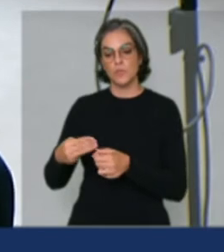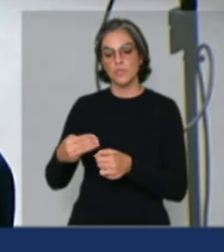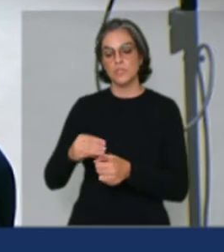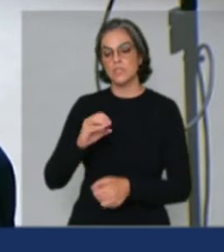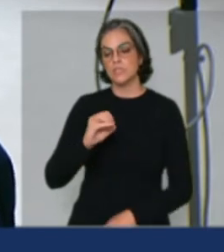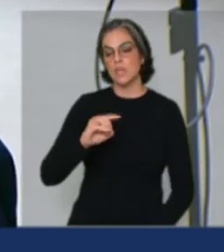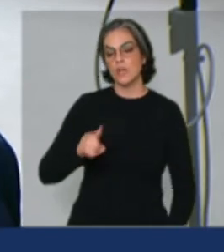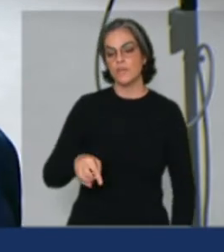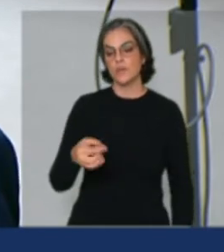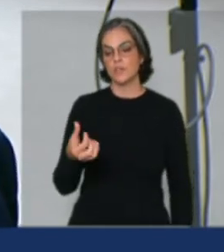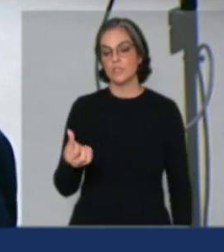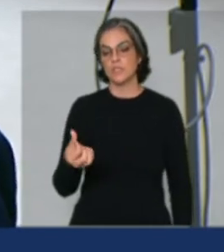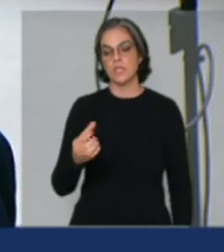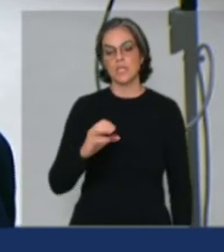MUNICÍPIOS COM 0,67, 0,8, UM